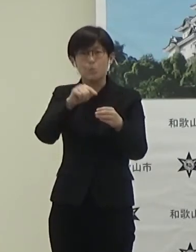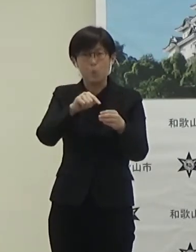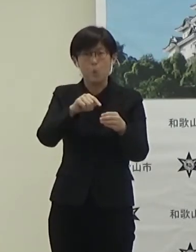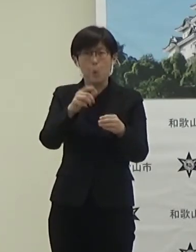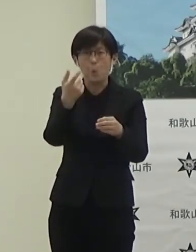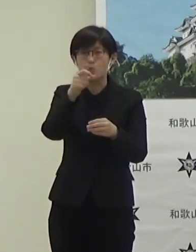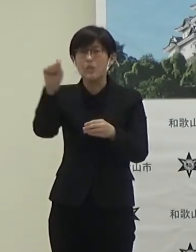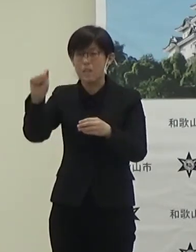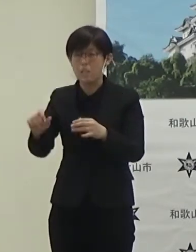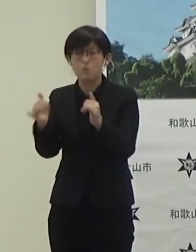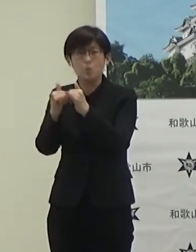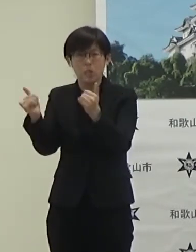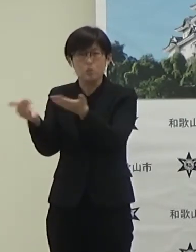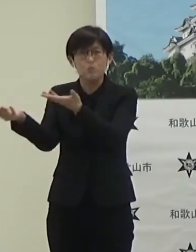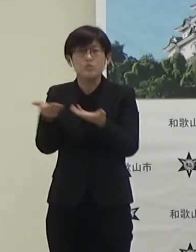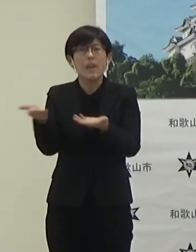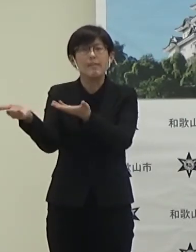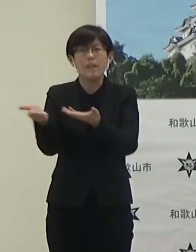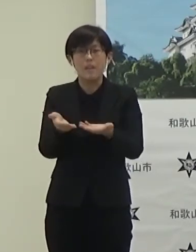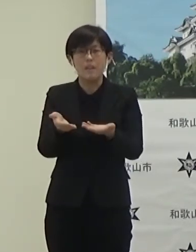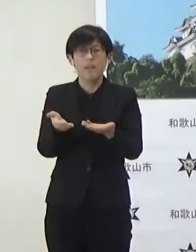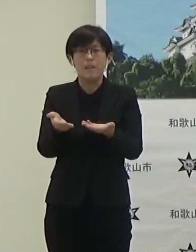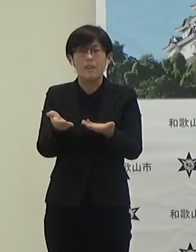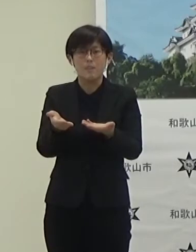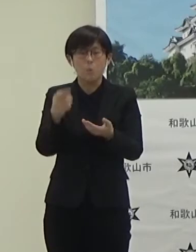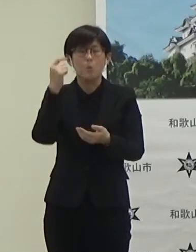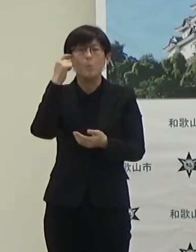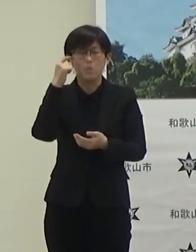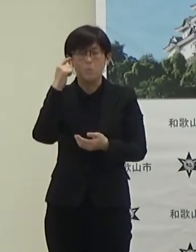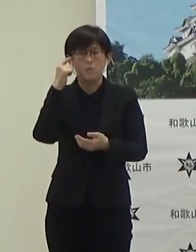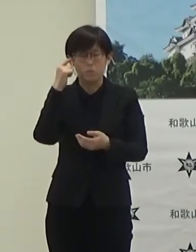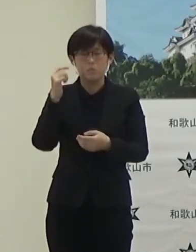たいということで法務省の方へ 登録をさせていただきました